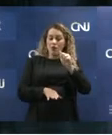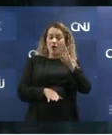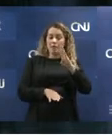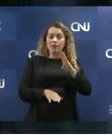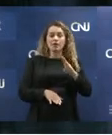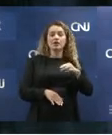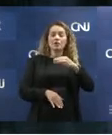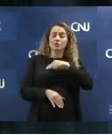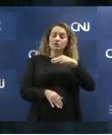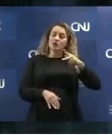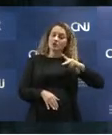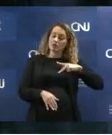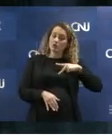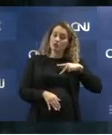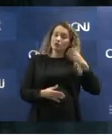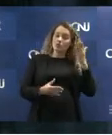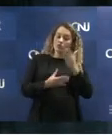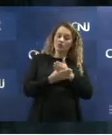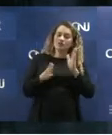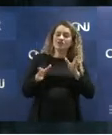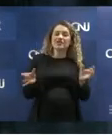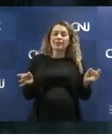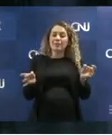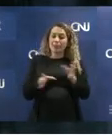já está pronto e maduro para ser julgado no seu mérito.